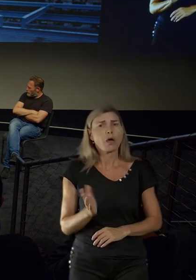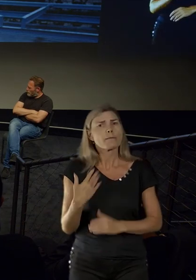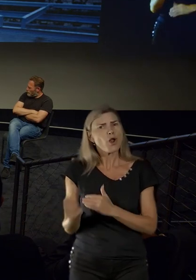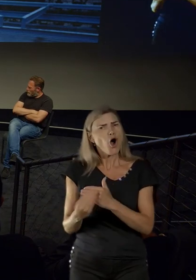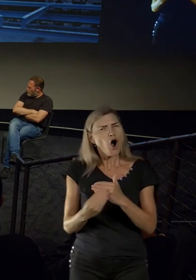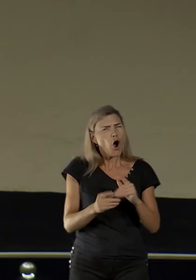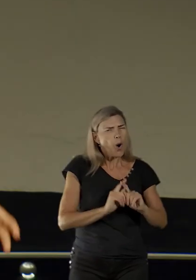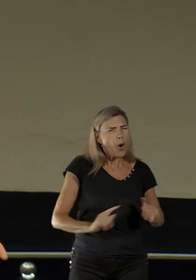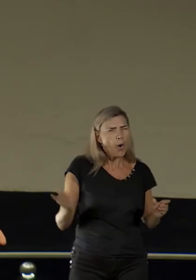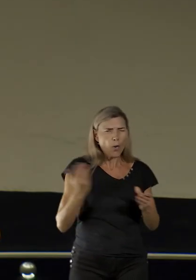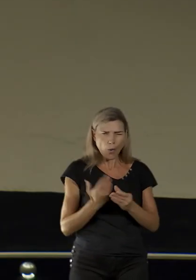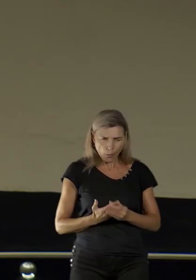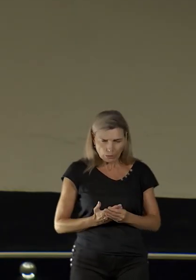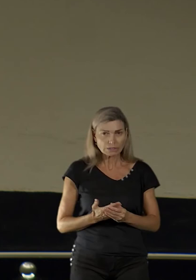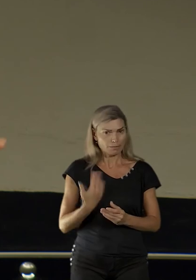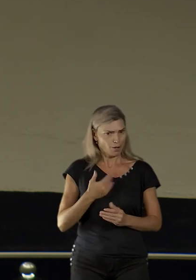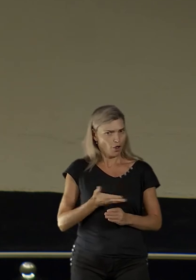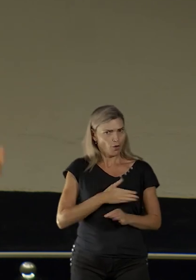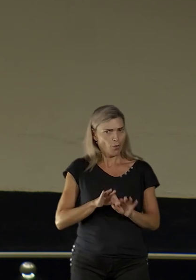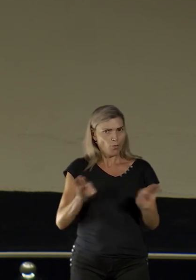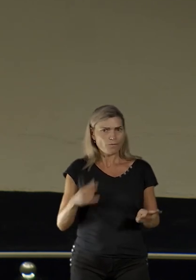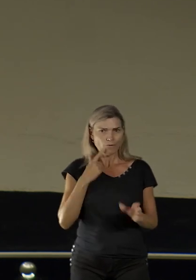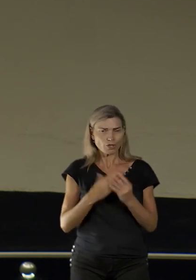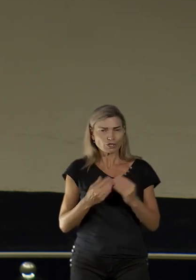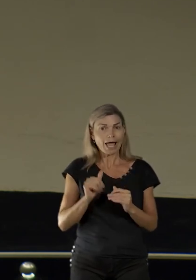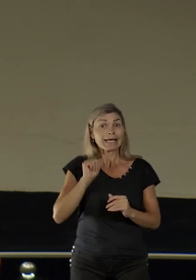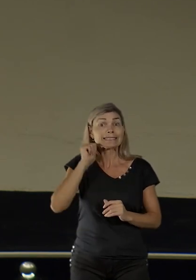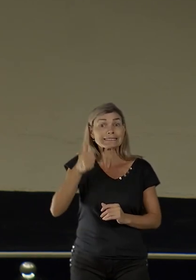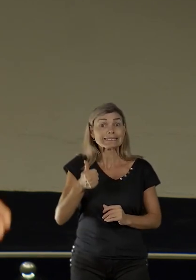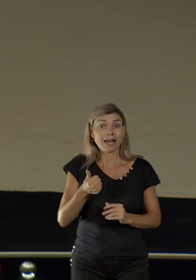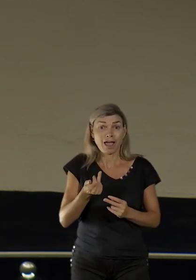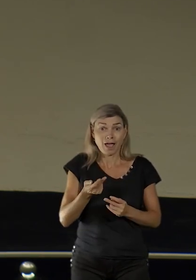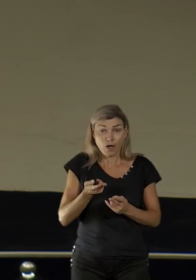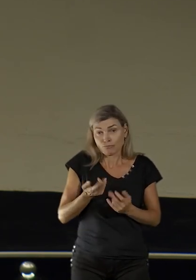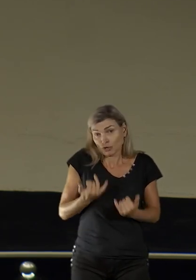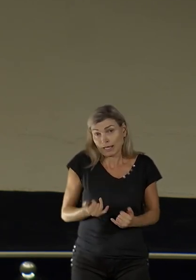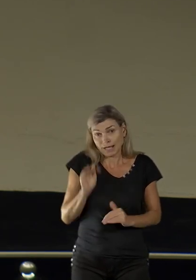je možné je ještě zítra podat. Samozřejmě můžete u toho sedět celý večer, můžete vyplňovat připomínky online.